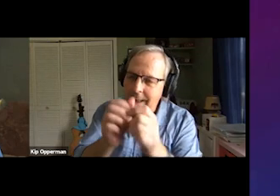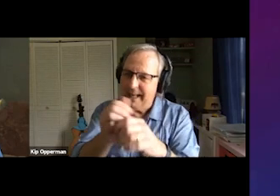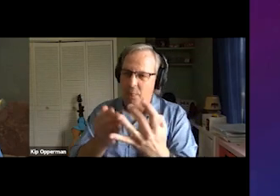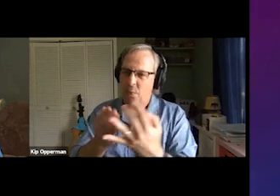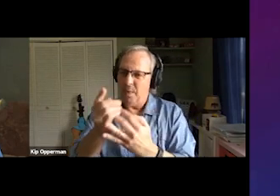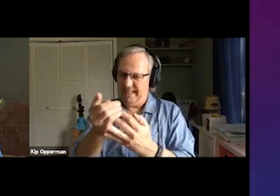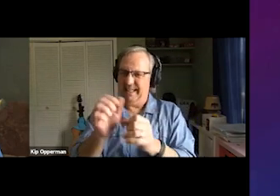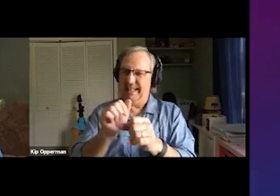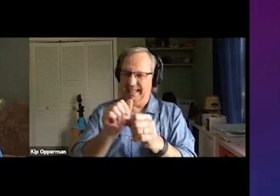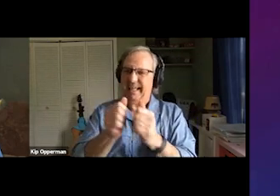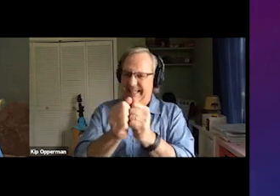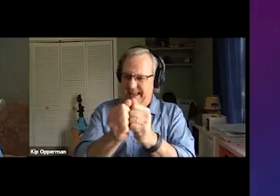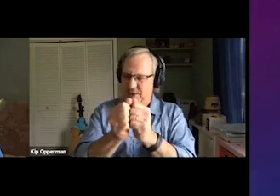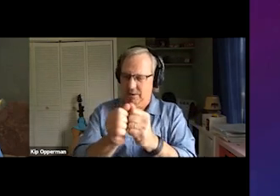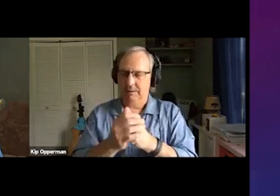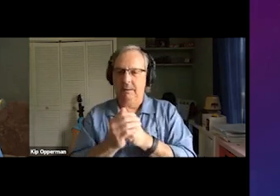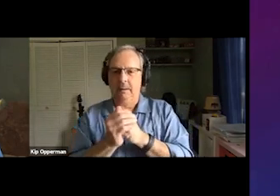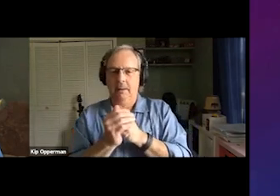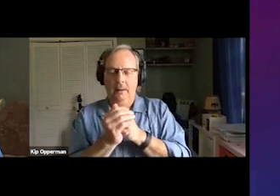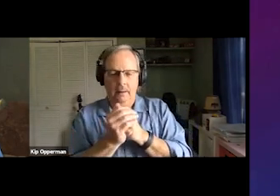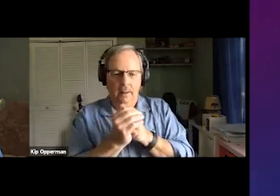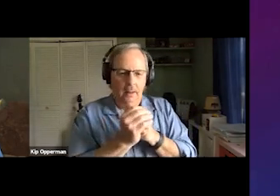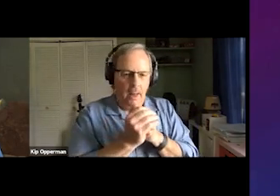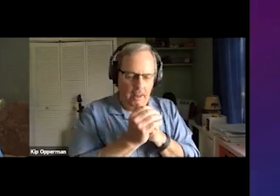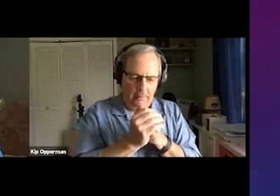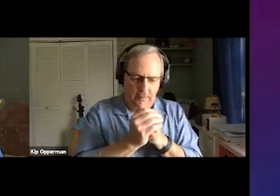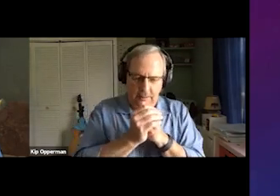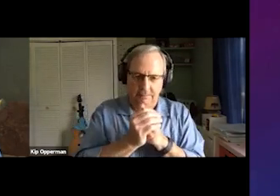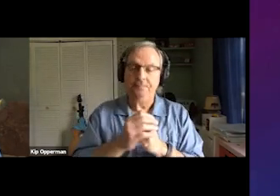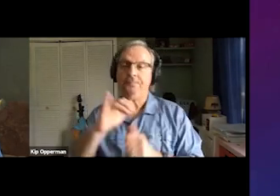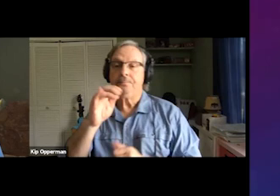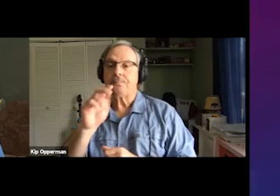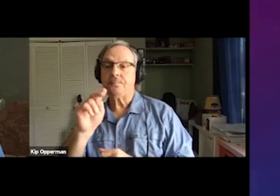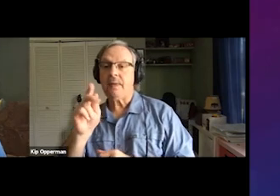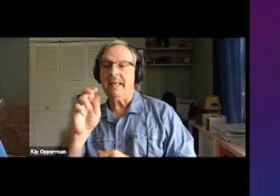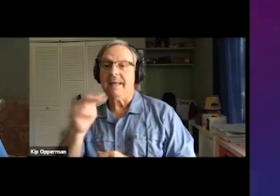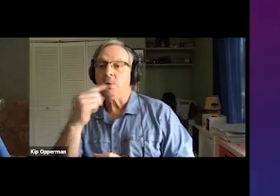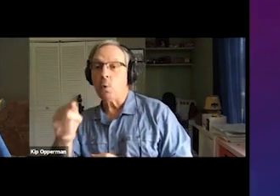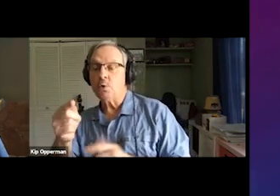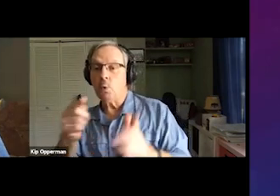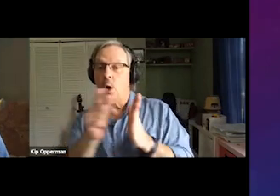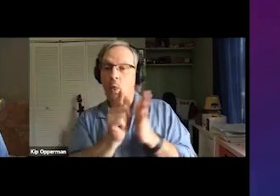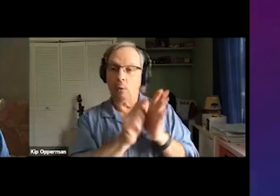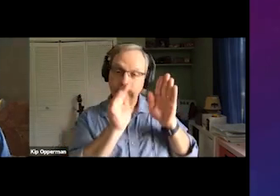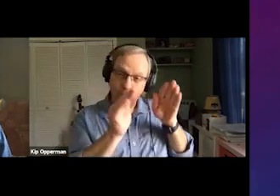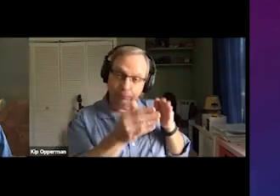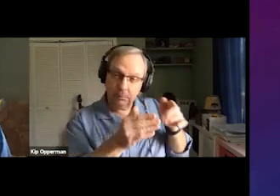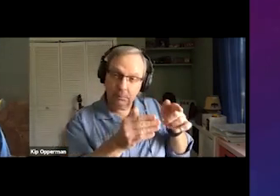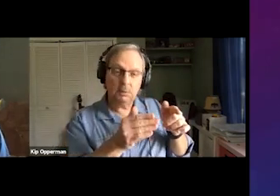y hacer todo lo que podamos a través de la resiliencia. Ahora, como les dijeron Jen y Kevin, Laura se enfocará en la resiliencia en breve. Así que no voy a insistir en esto,